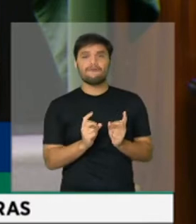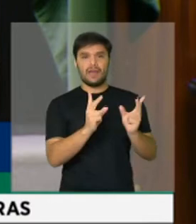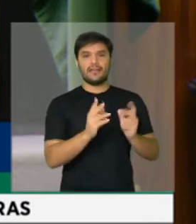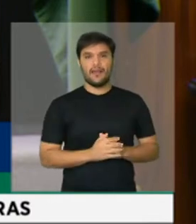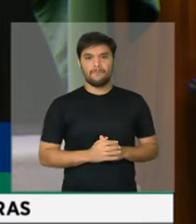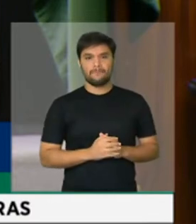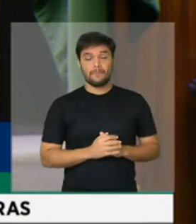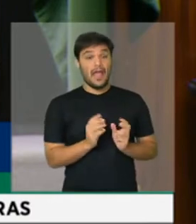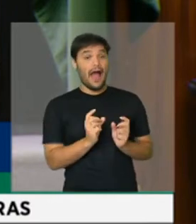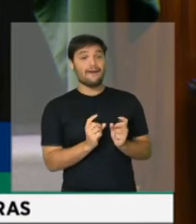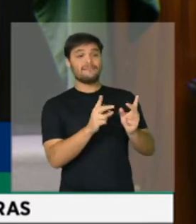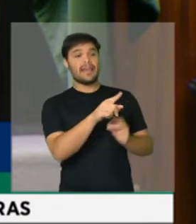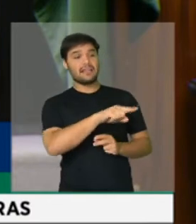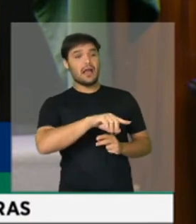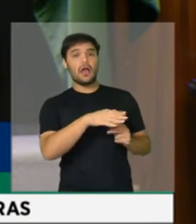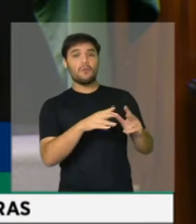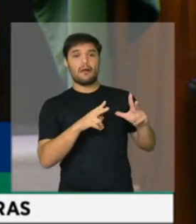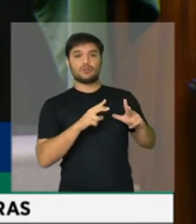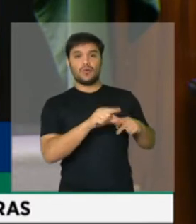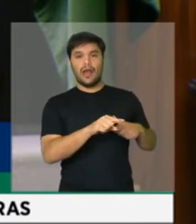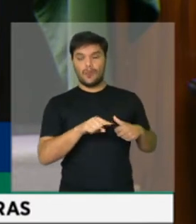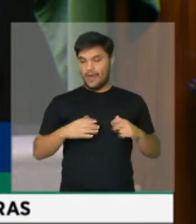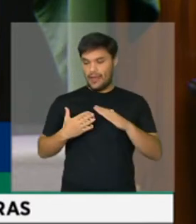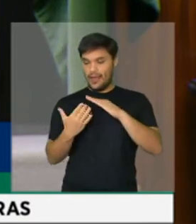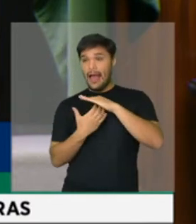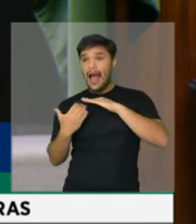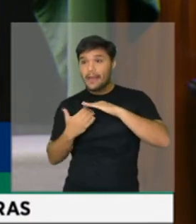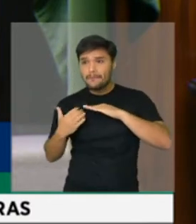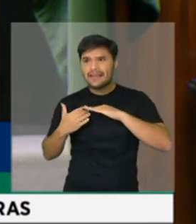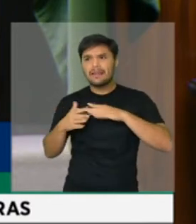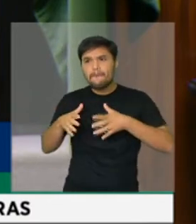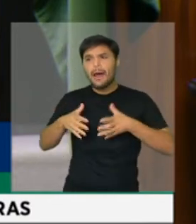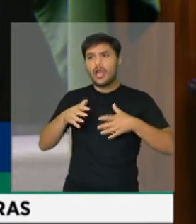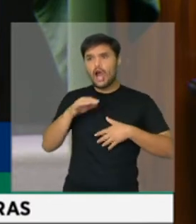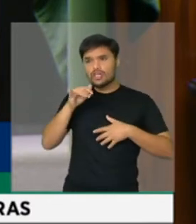NESSA CASA. NÃO É POUCA COISA O QUE ESTÁ SE FAZENDO NESSE PLENÁRIO HOJE. ESTÁ SE AQUI DISCUTINDO... PARA